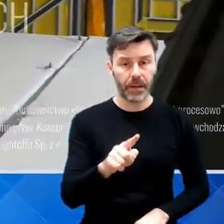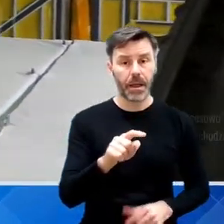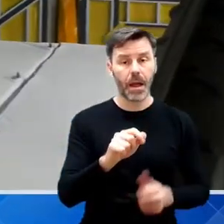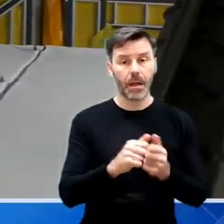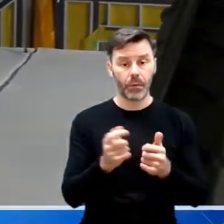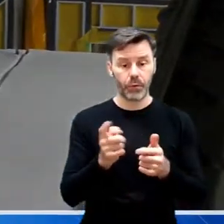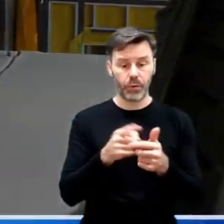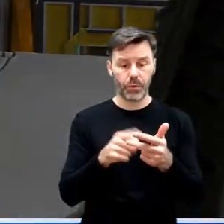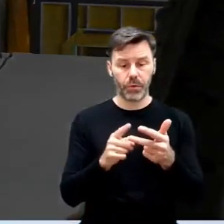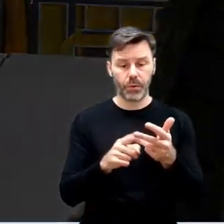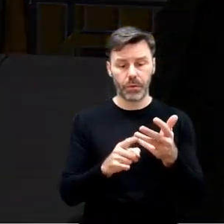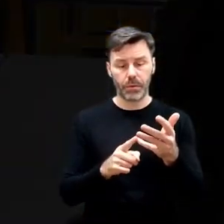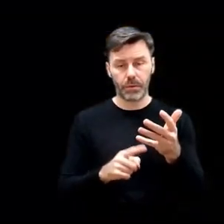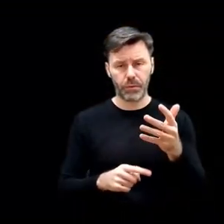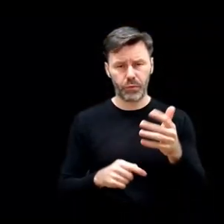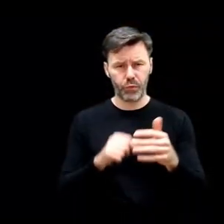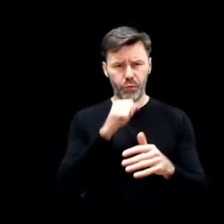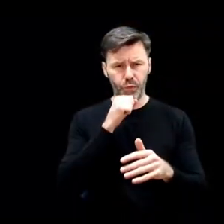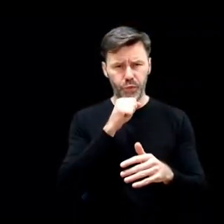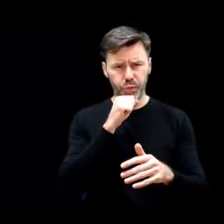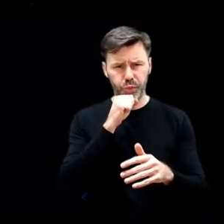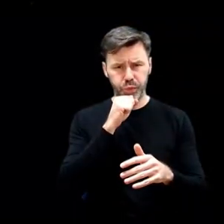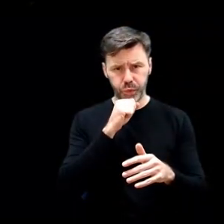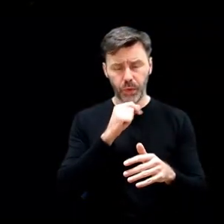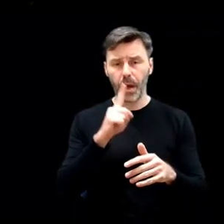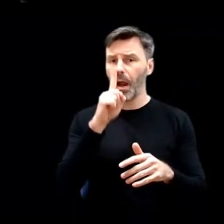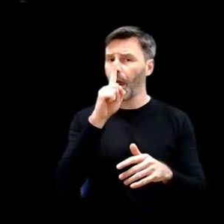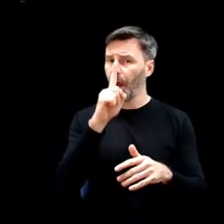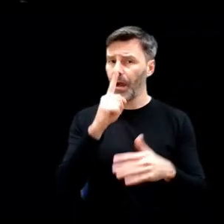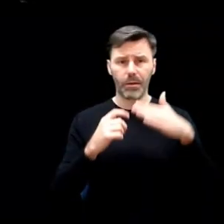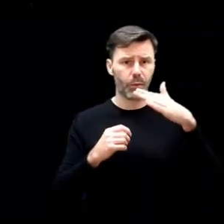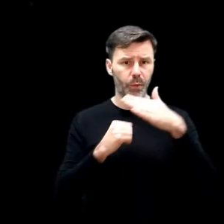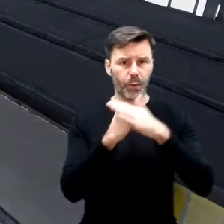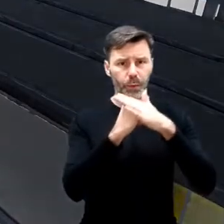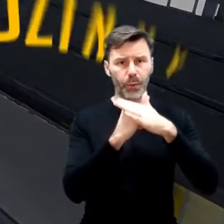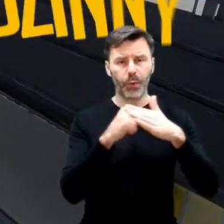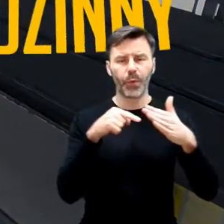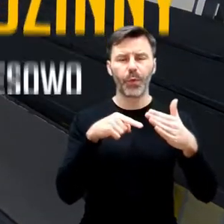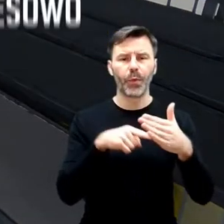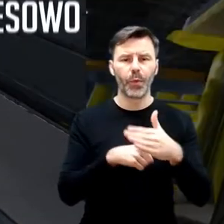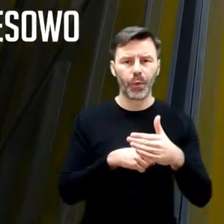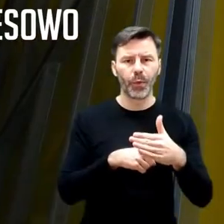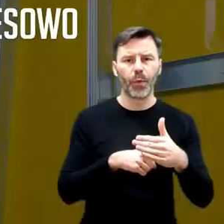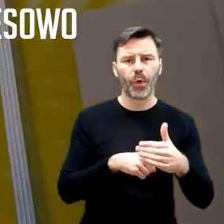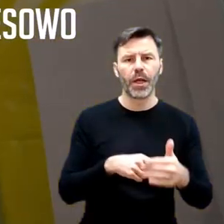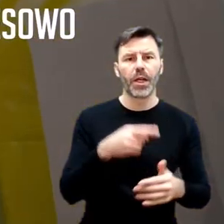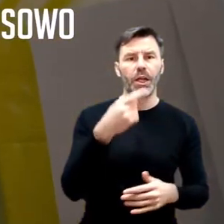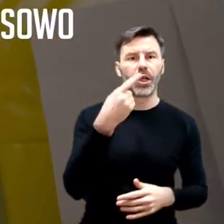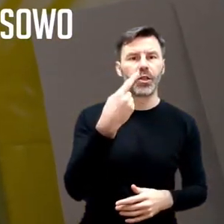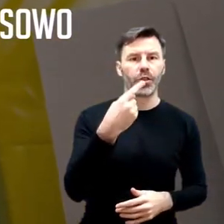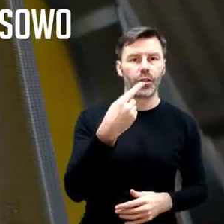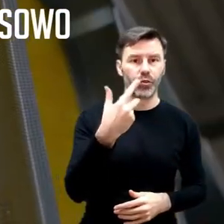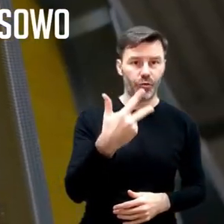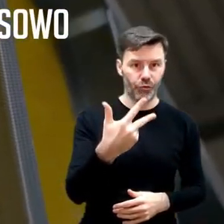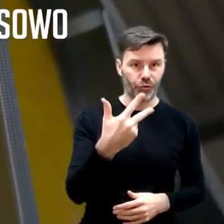grupy prefabrykacji mamy właśnie tzw. prefabrykację modułową 3D, w której my działamy.